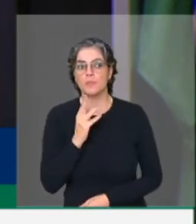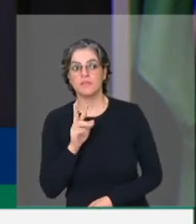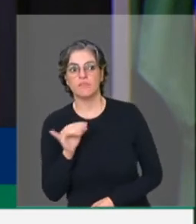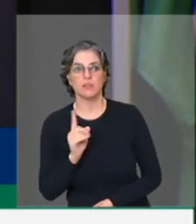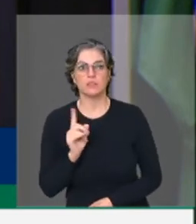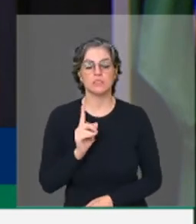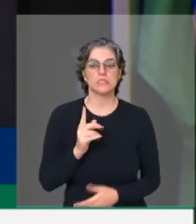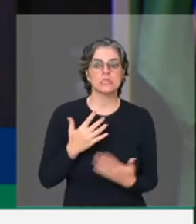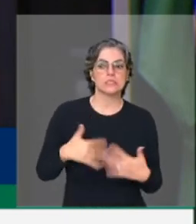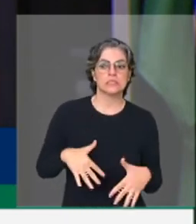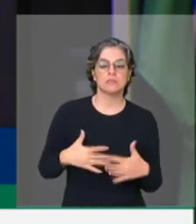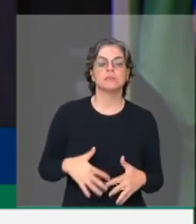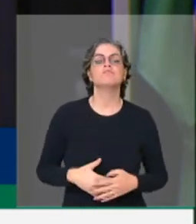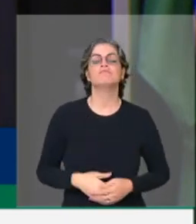ALIMENTAR. O PAÍS QUE ESTÁ